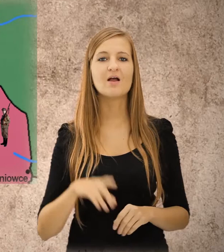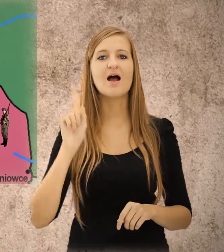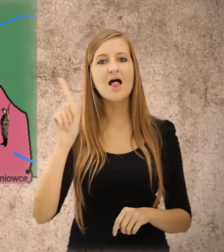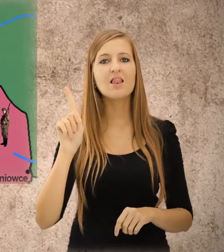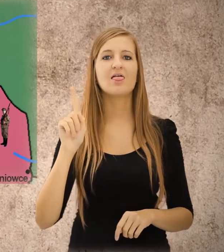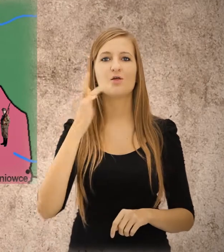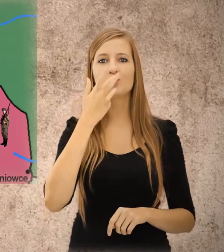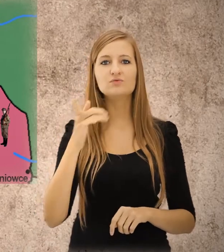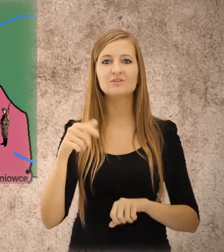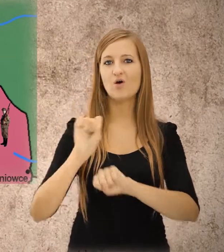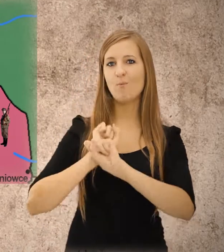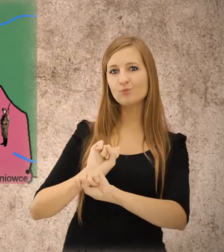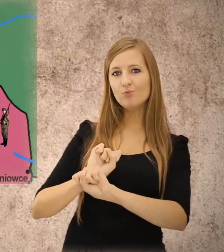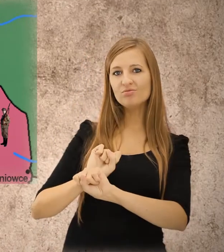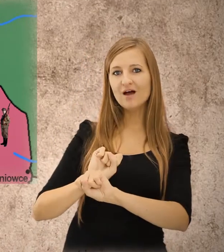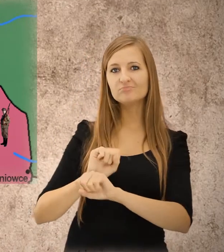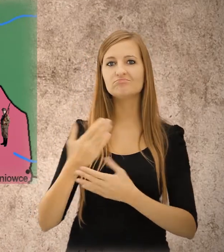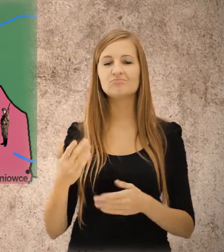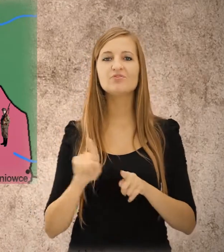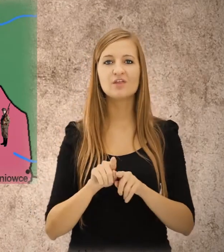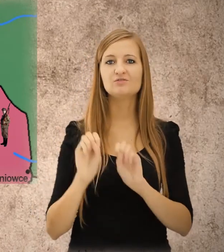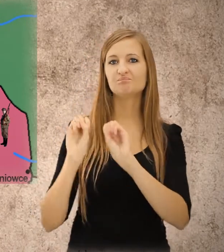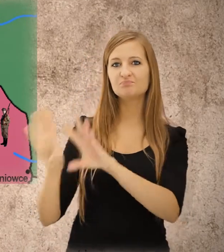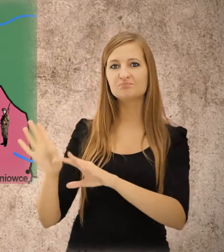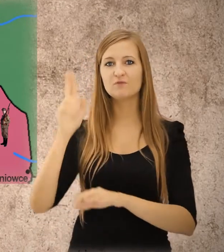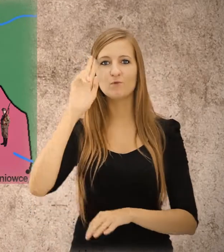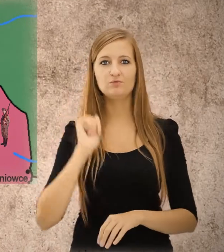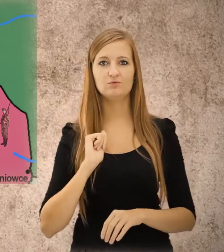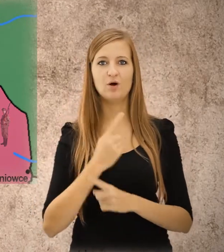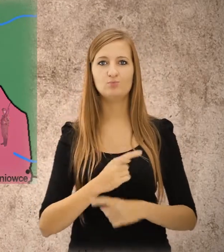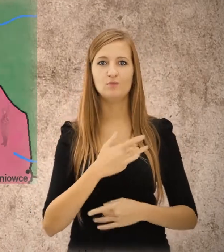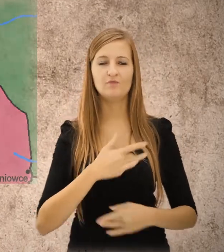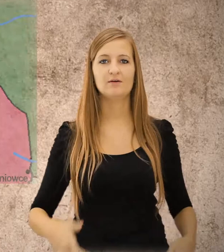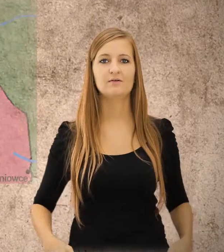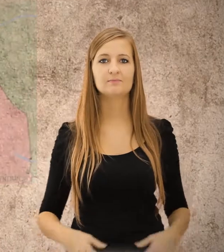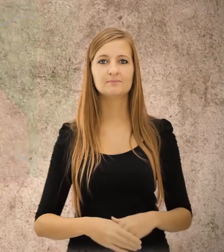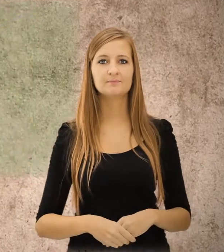Jednak Rosjanie obronili się i odrzucili wojska austro-węgierskie.